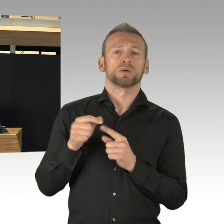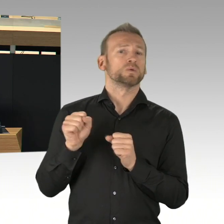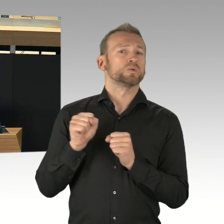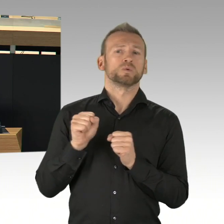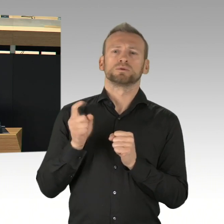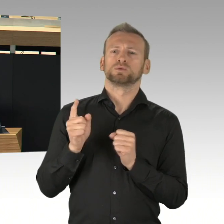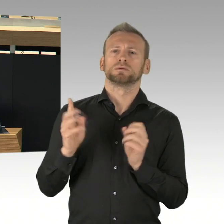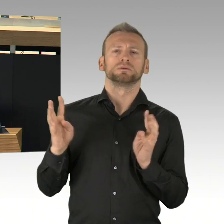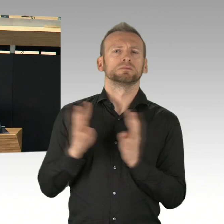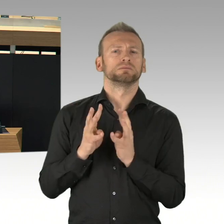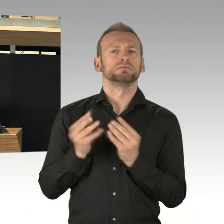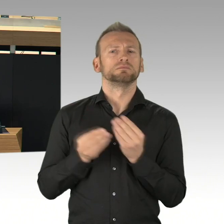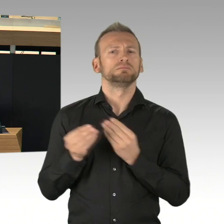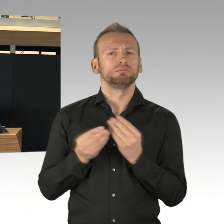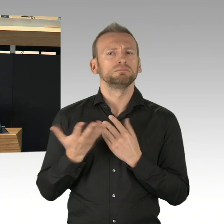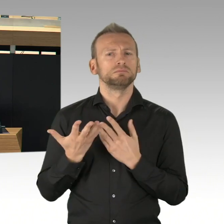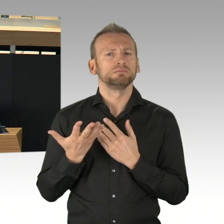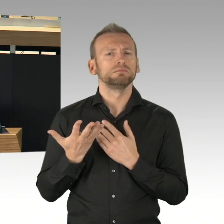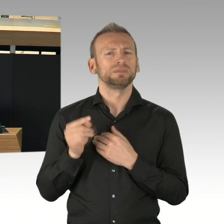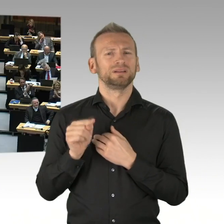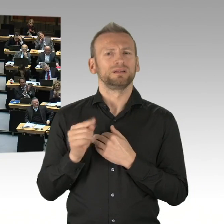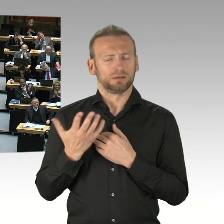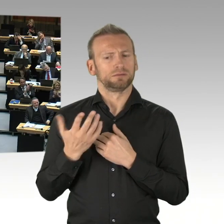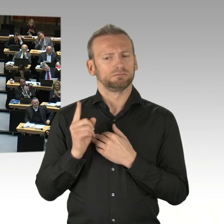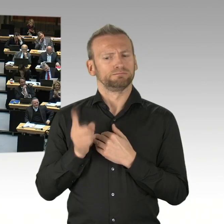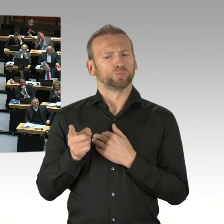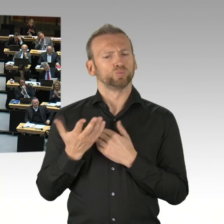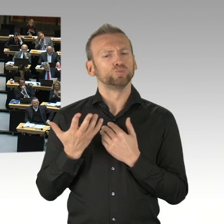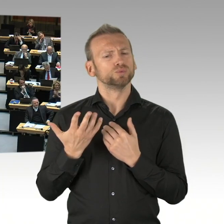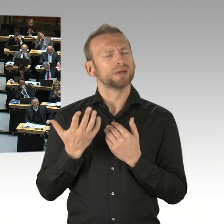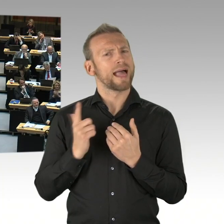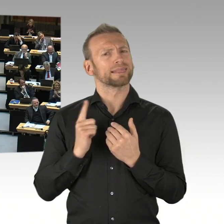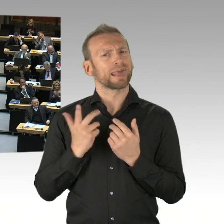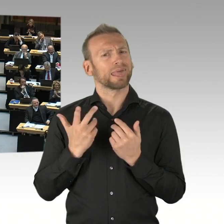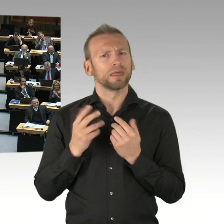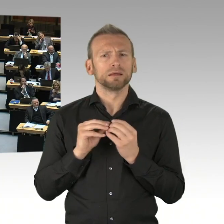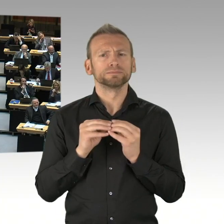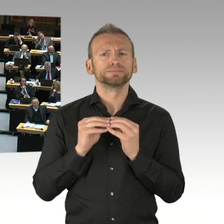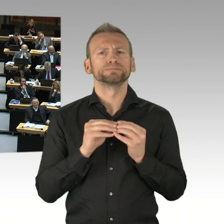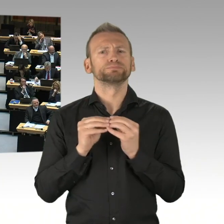Welche Mittel geben Sie denn den Mieterinnen und Mietern? Sie sorgen doch dafür, dass unsere Rechtsinstitutionen und Rechtsorgane